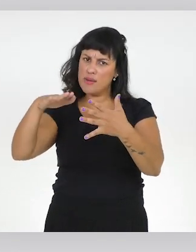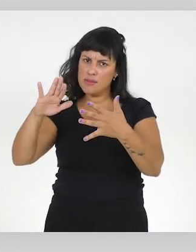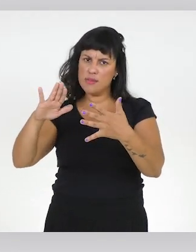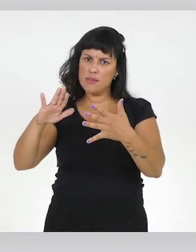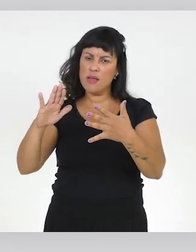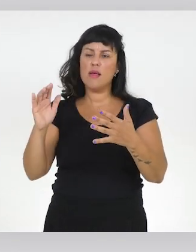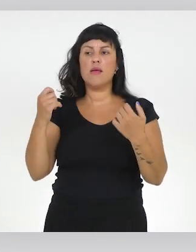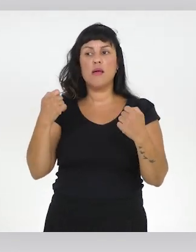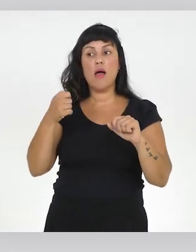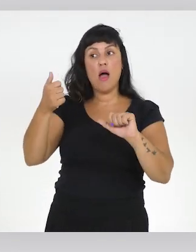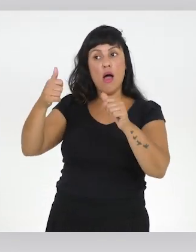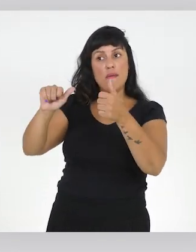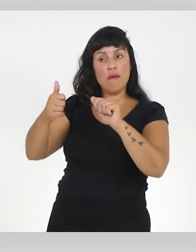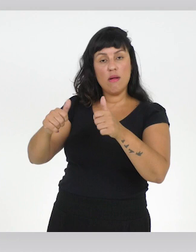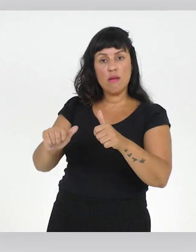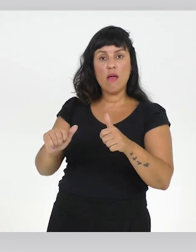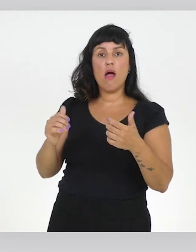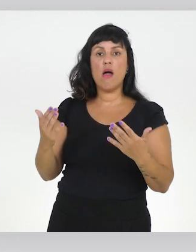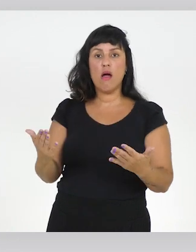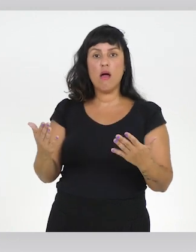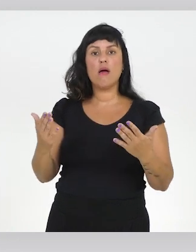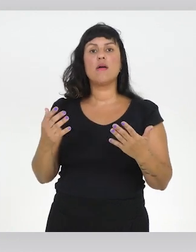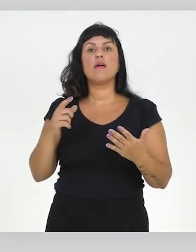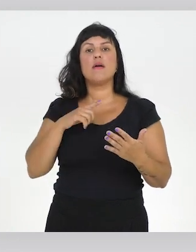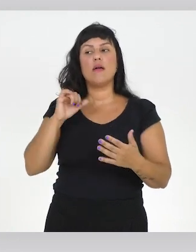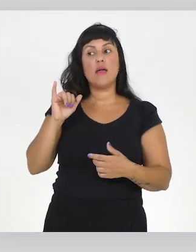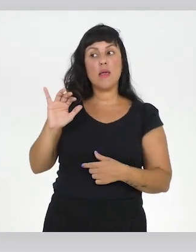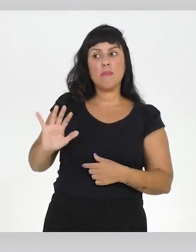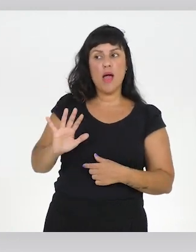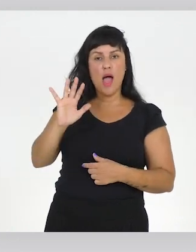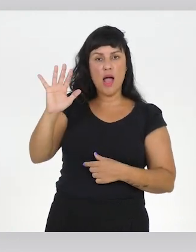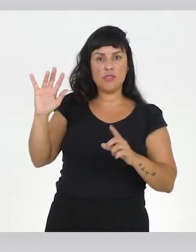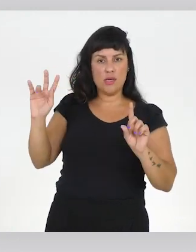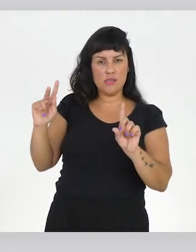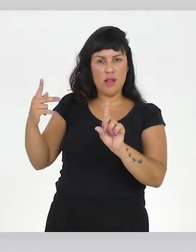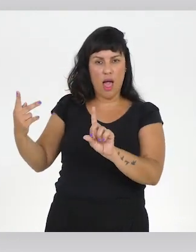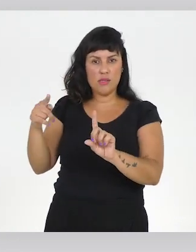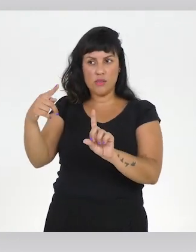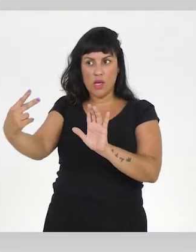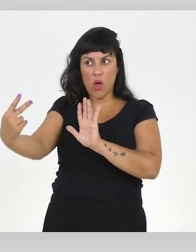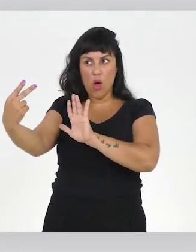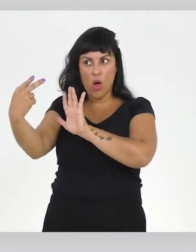com a figura que vocês observam aqui no slide que os nossos pacientes